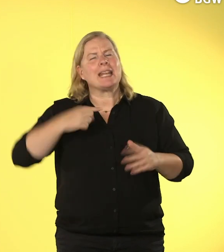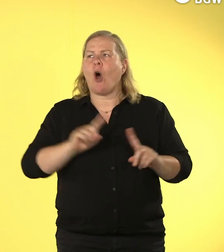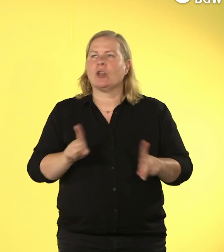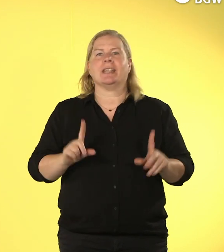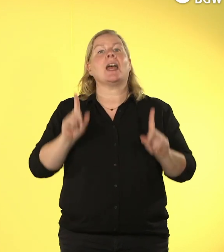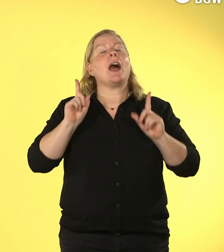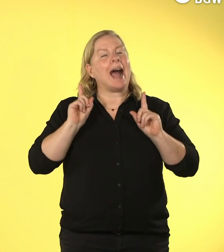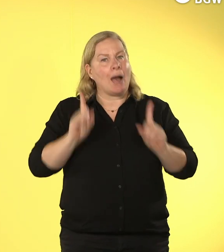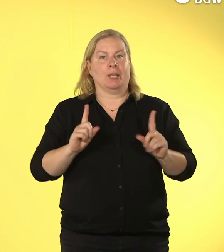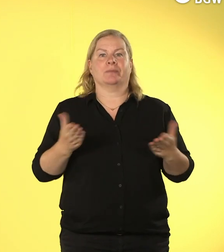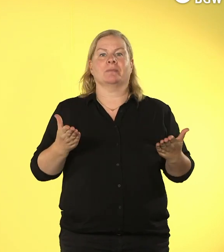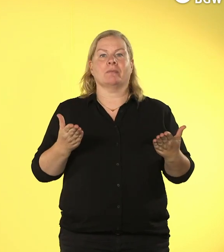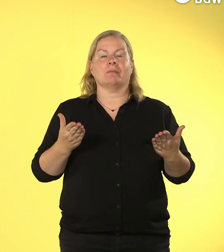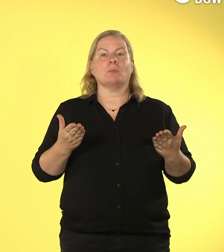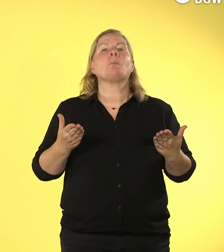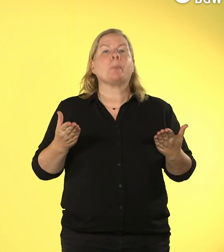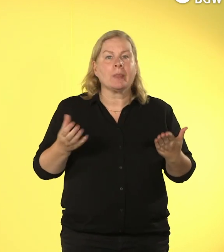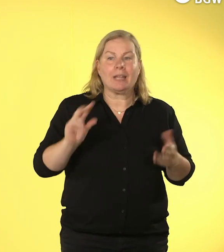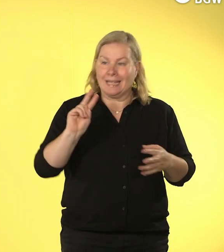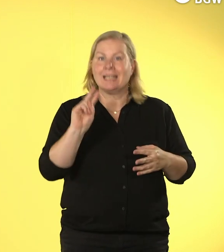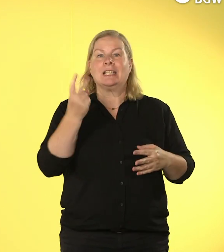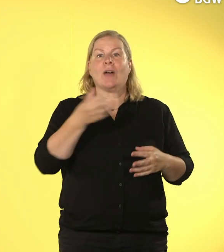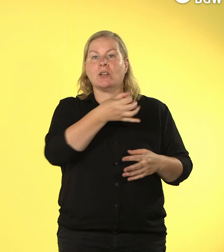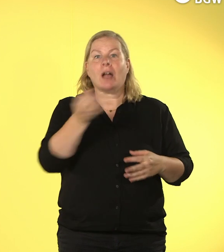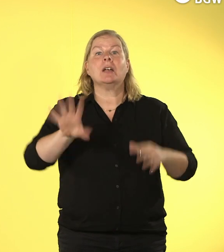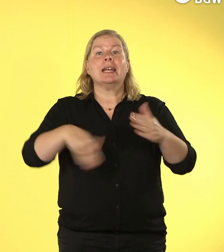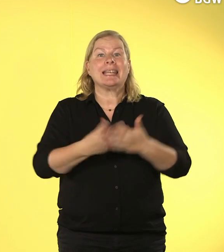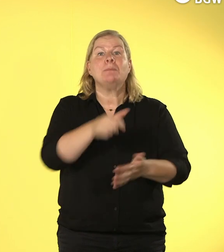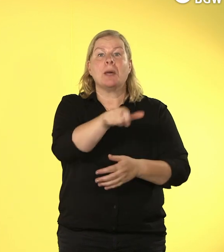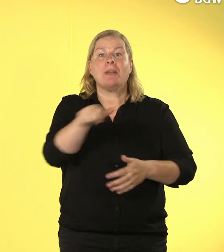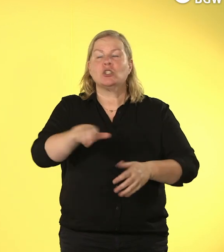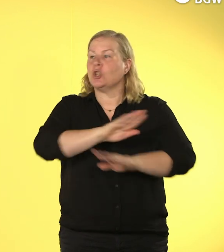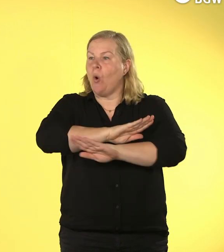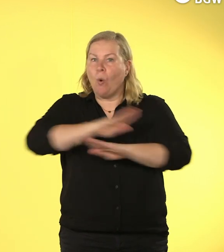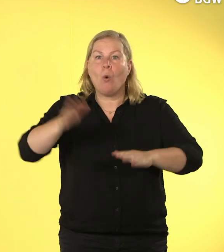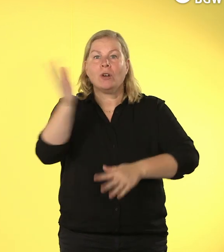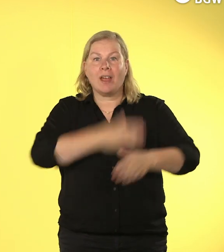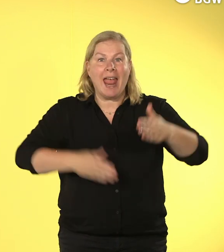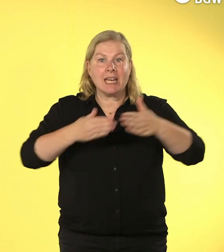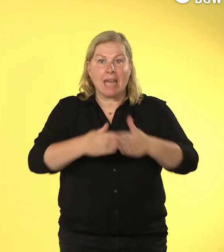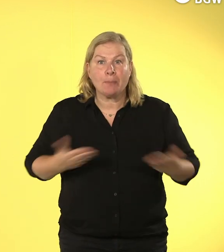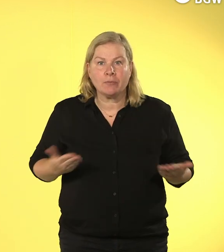Gibt es Menschen ohne Handicap?